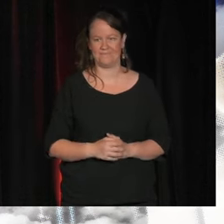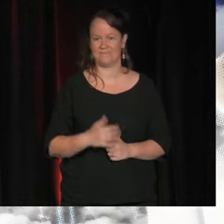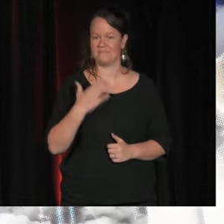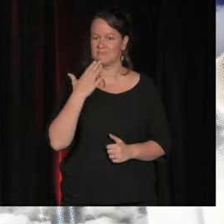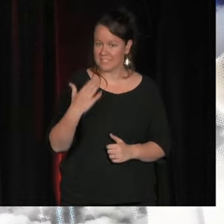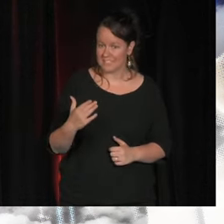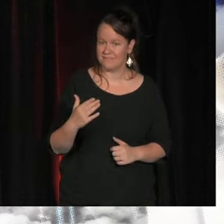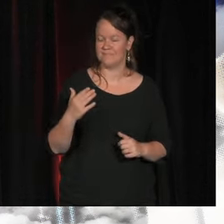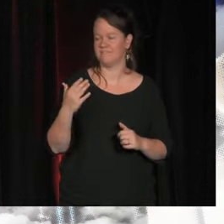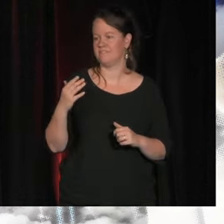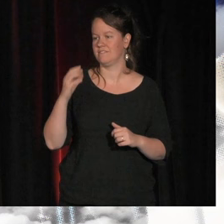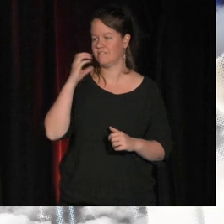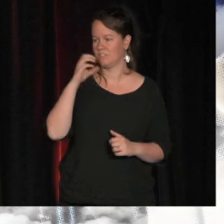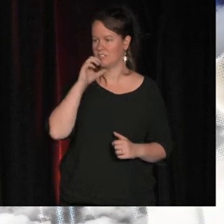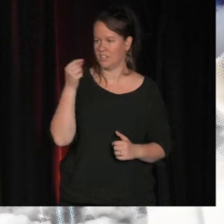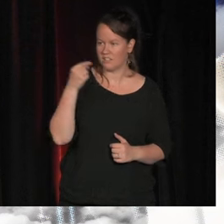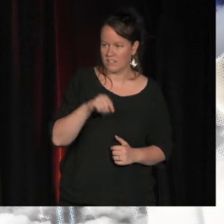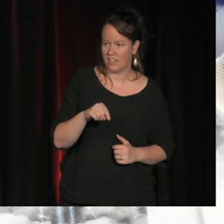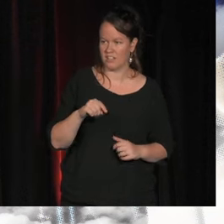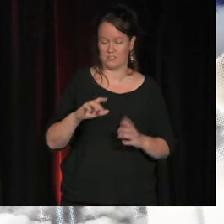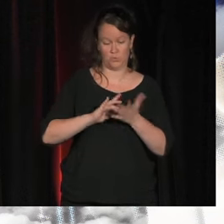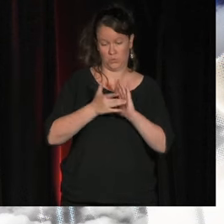d'être venus et pour tout en fait.